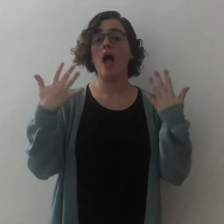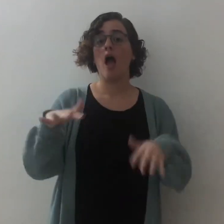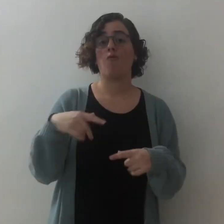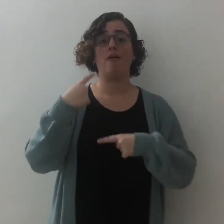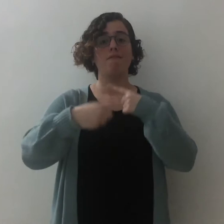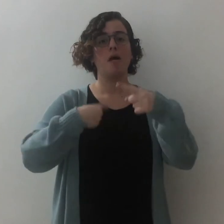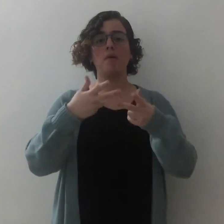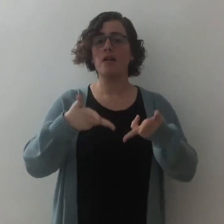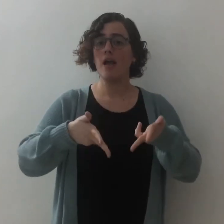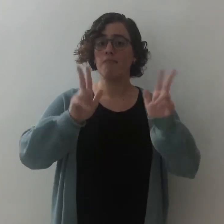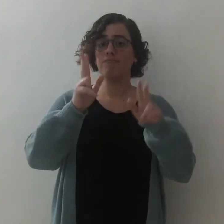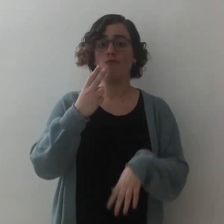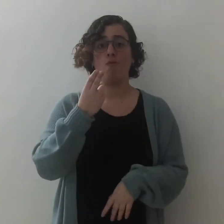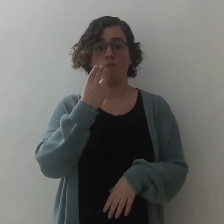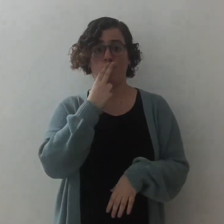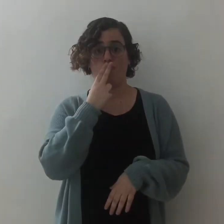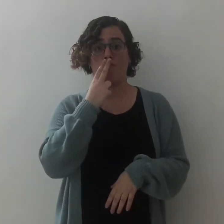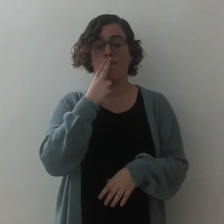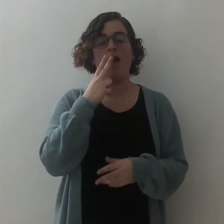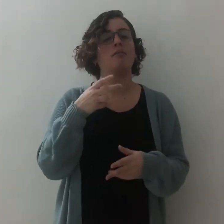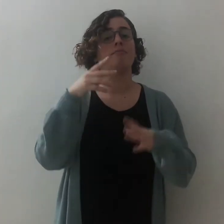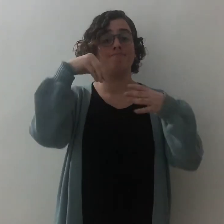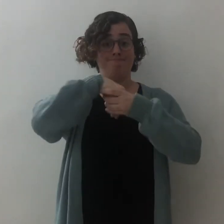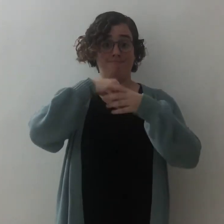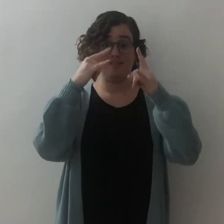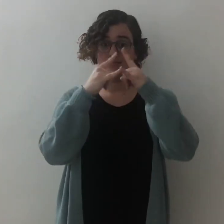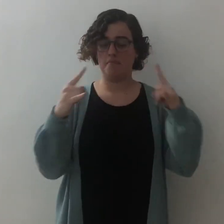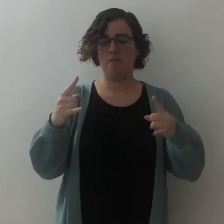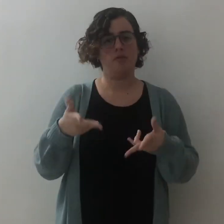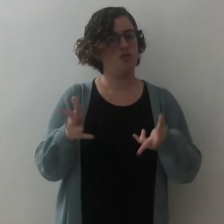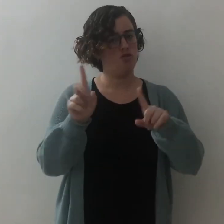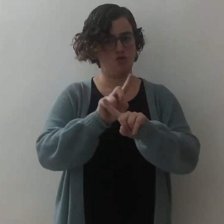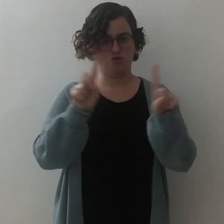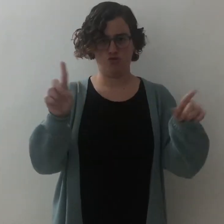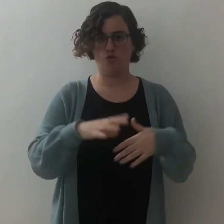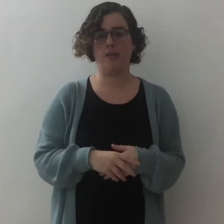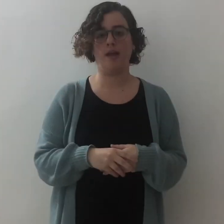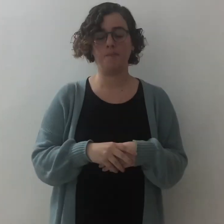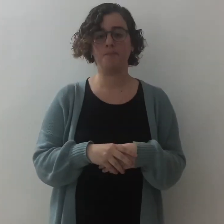Aunque haya consentimiento paterno o familiar, también está prohibido fumar.